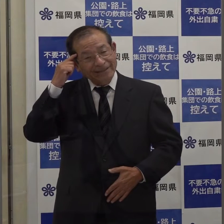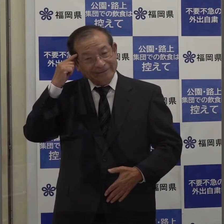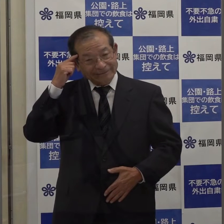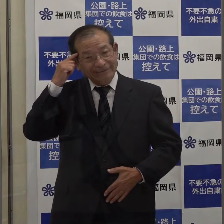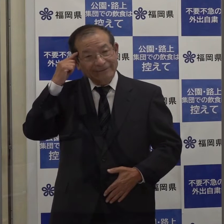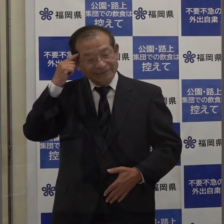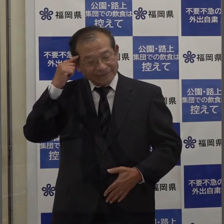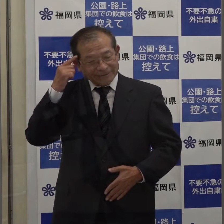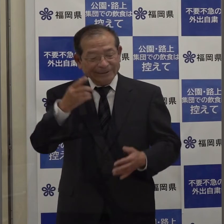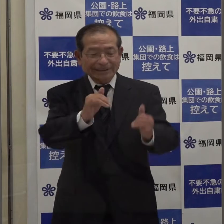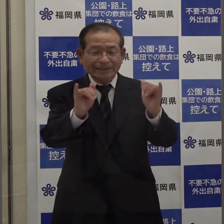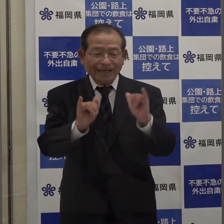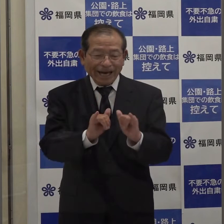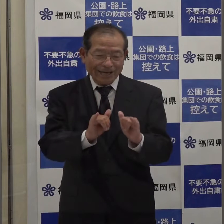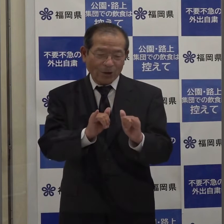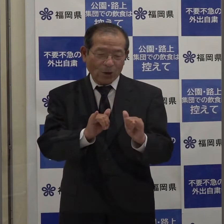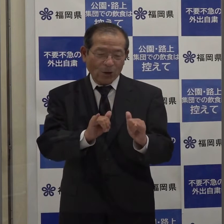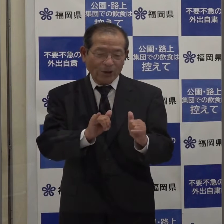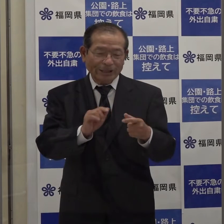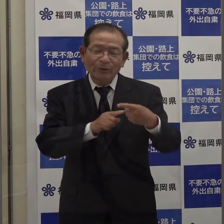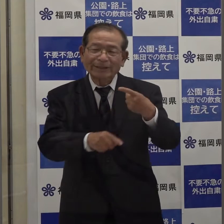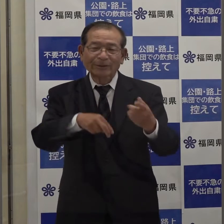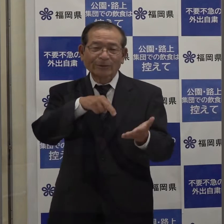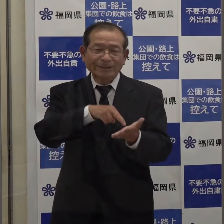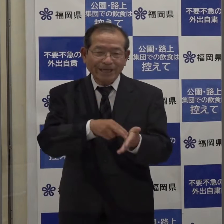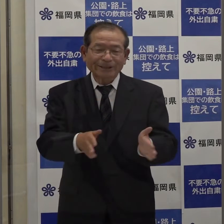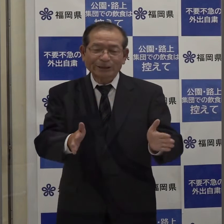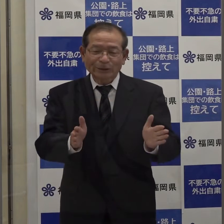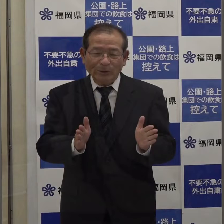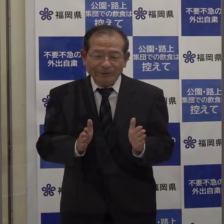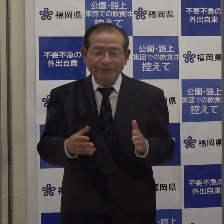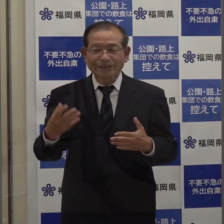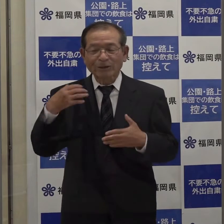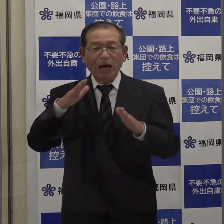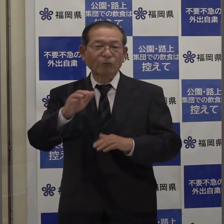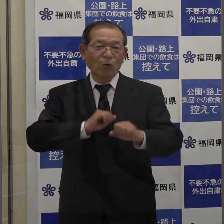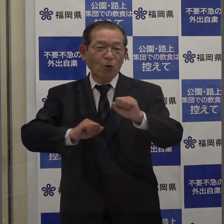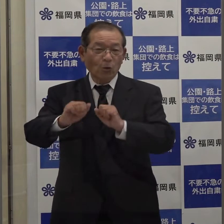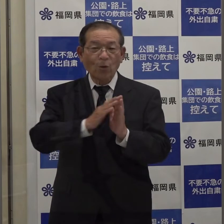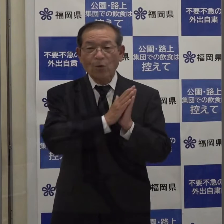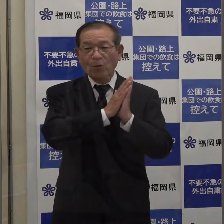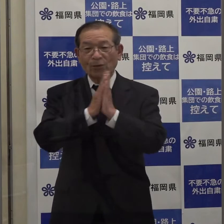社会の一員として慎重かつ責任ある行動をとっていただきますよう